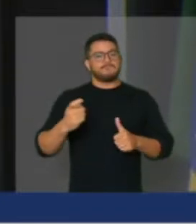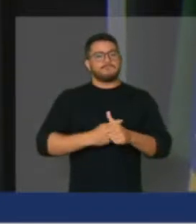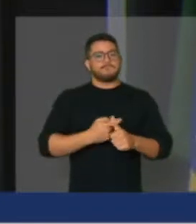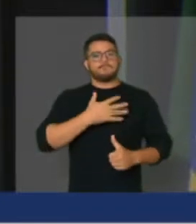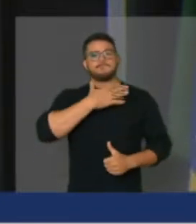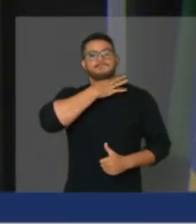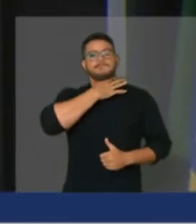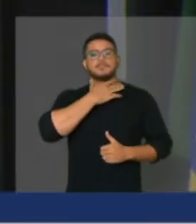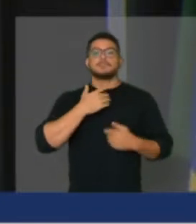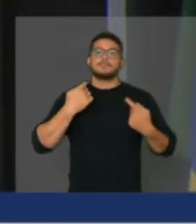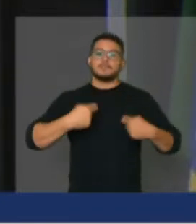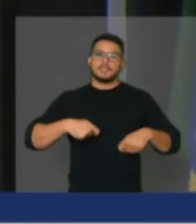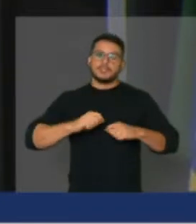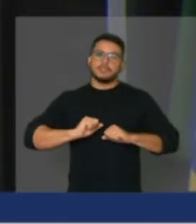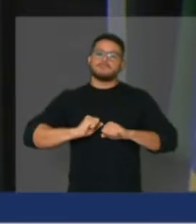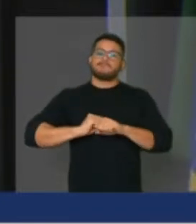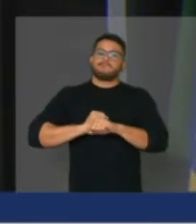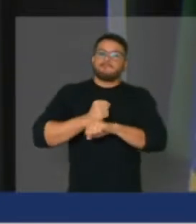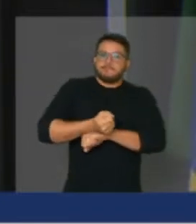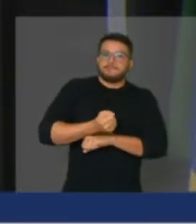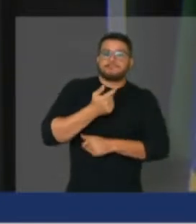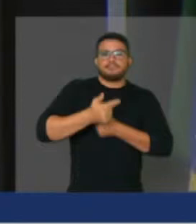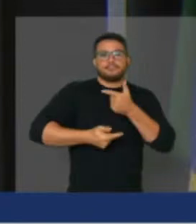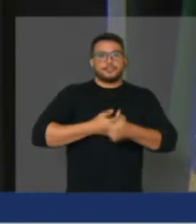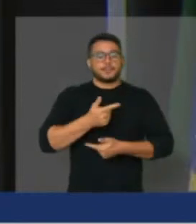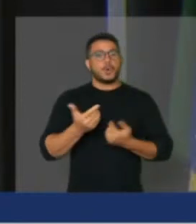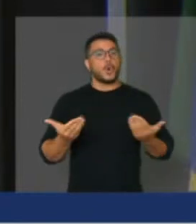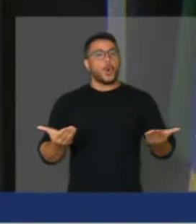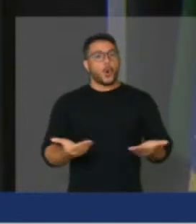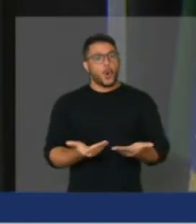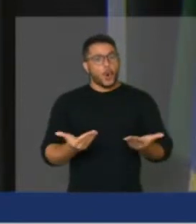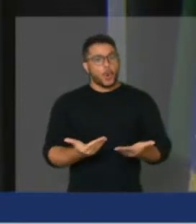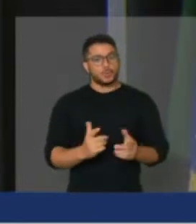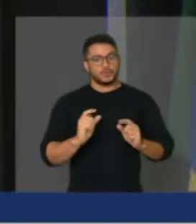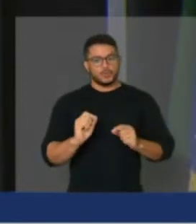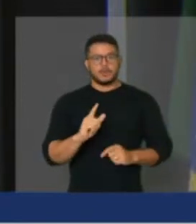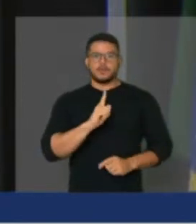GRAÇAS A DEUS, TEMOS UM GOVERNADOR SÉRIO QUE TEM FEITO UM GRANDE TRABALHO, O GOVERNADOR ZEMA, ALÉM DE